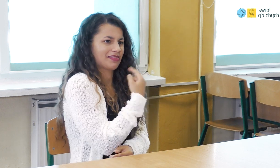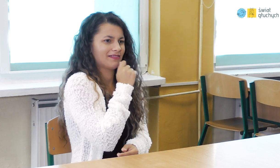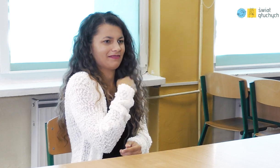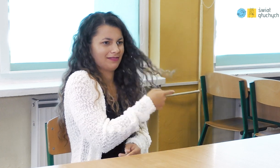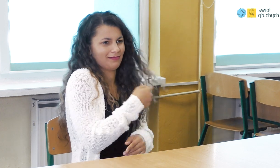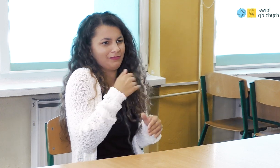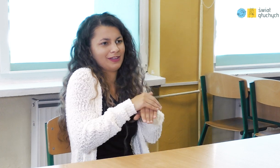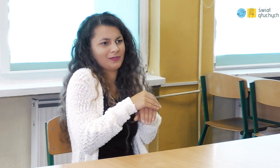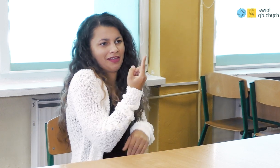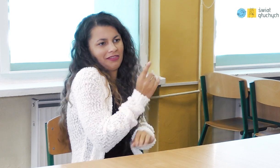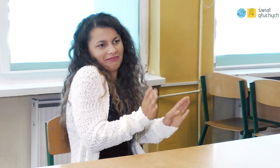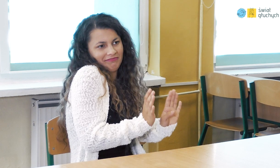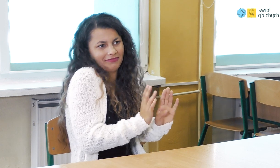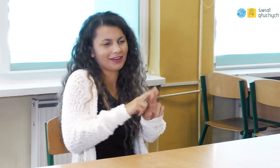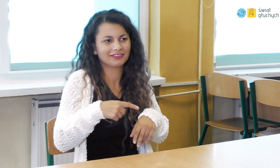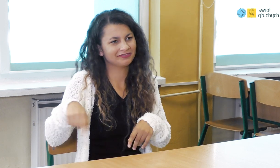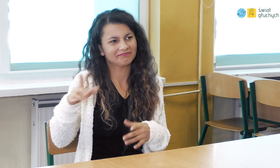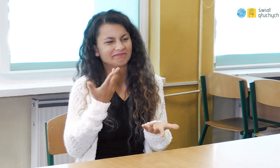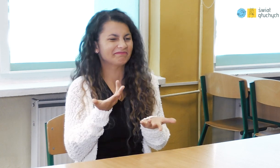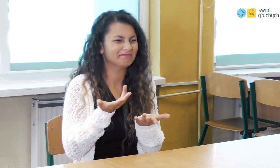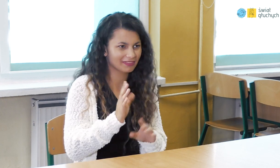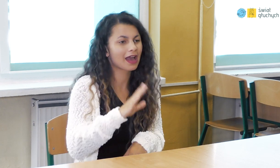Miałam tylko jedną koleżankę, z resztą w ogóle się nie kolegowałam.